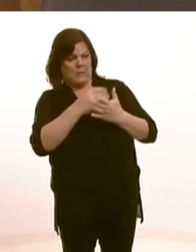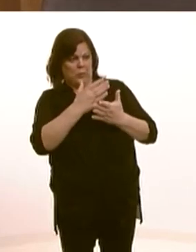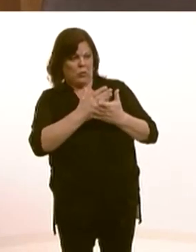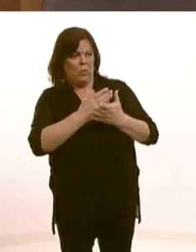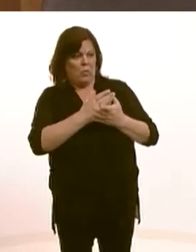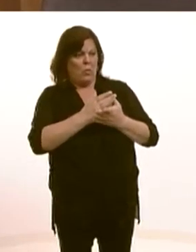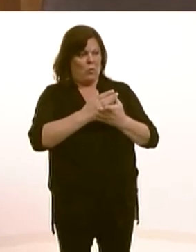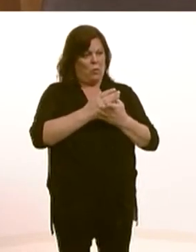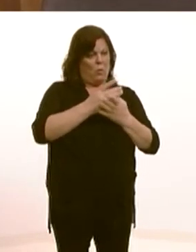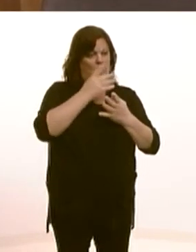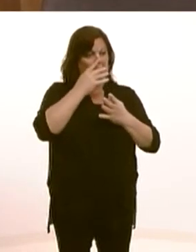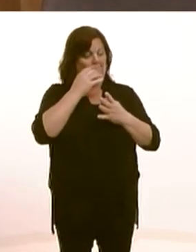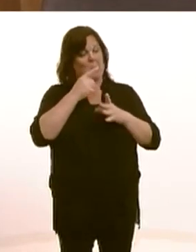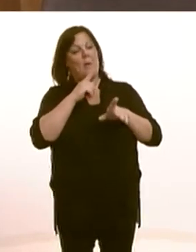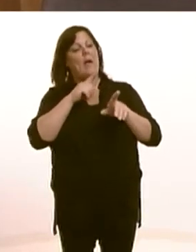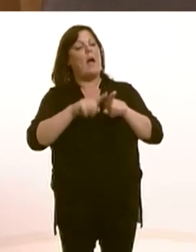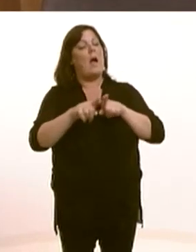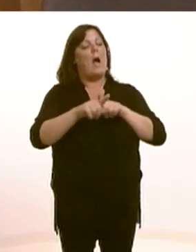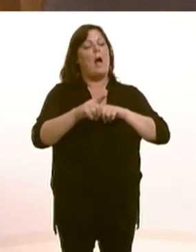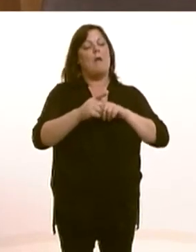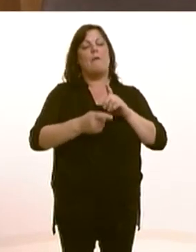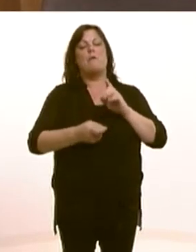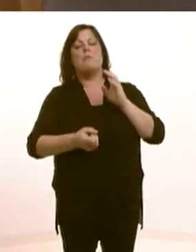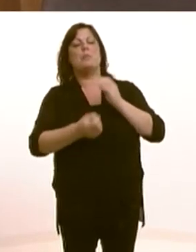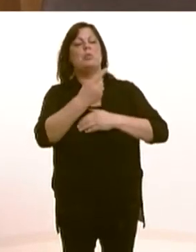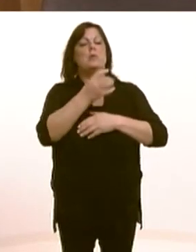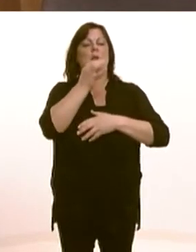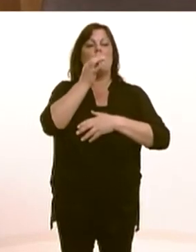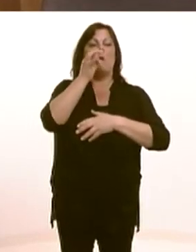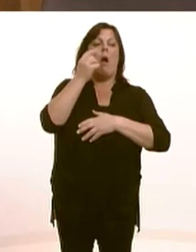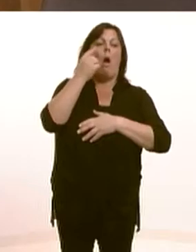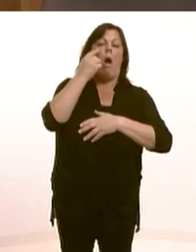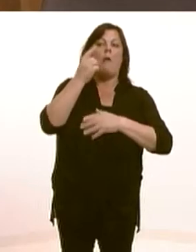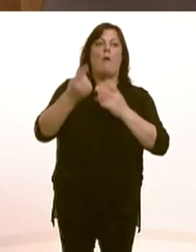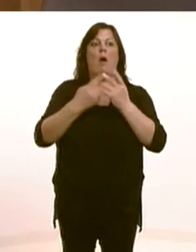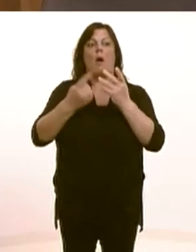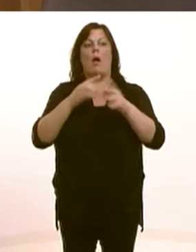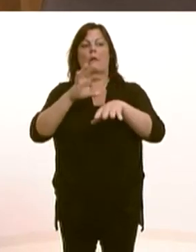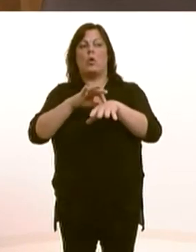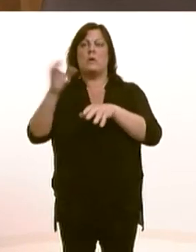dynnu mwy o feddygon teulu i mewn i Gymruóbydd hynnyín dechrau fis nesafóac, wrth gwrs,